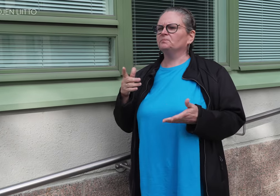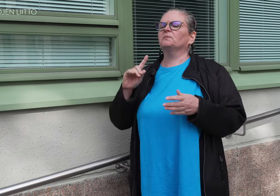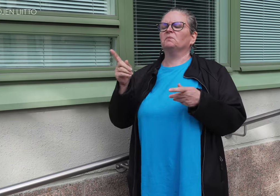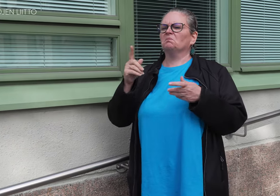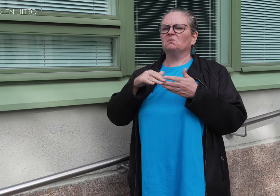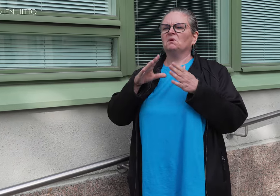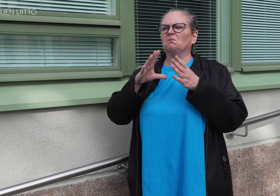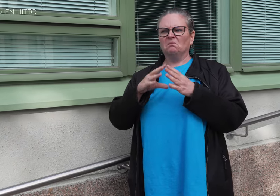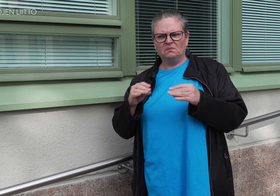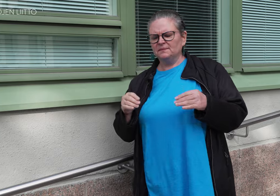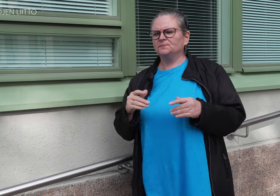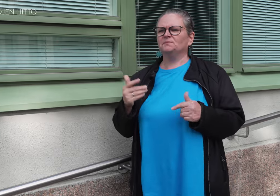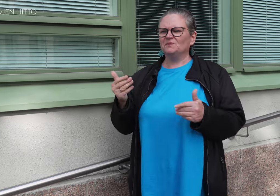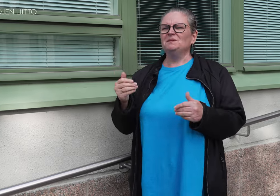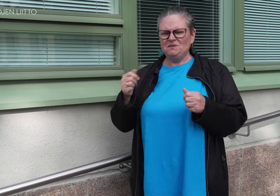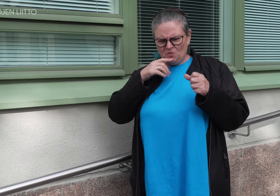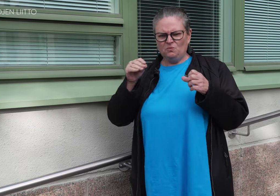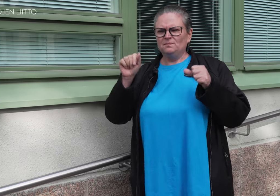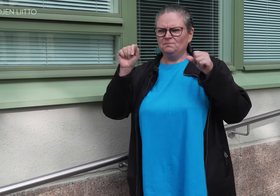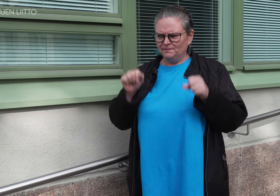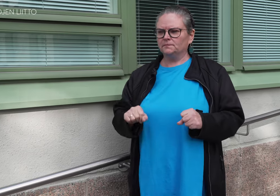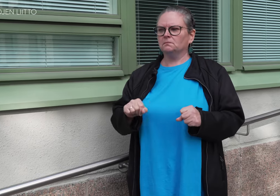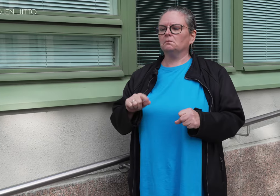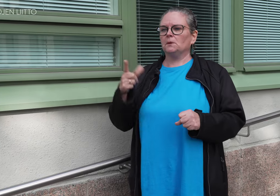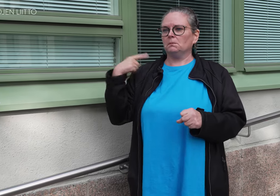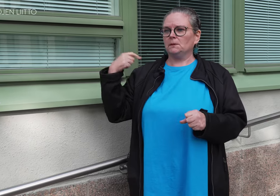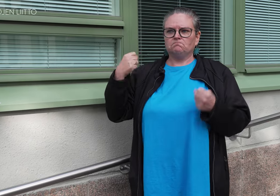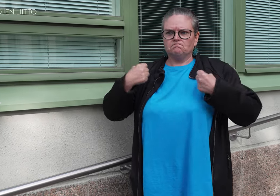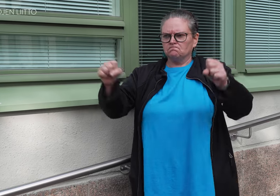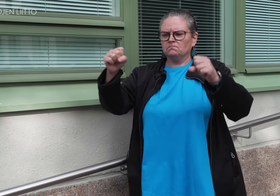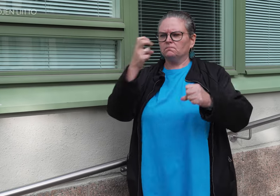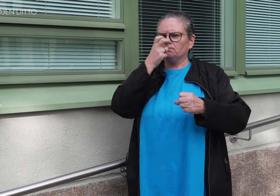Intomme laantui hetkeksi, mutta sitten Brita tarttui toimeen -